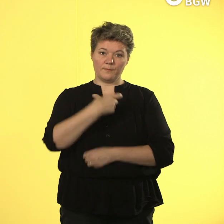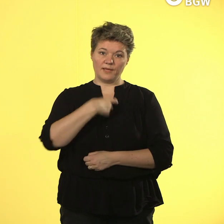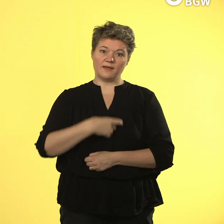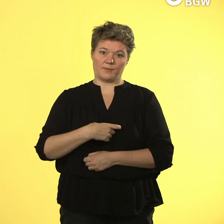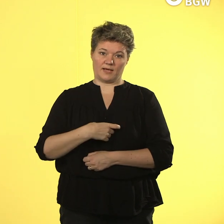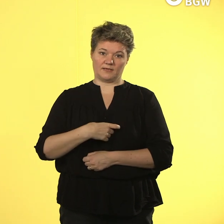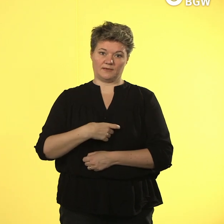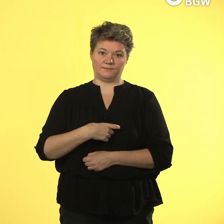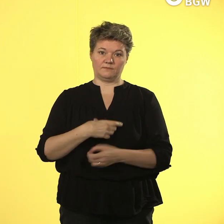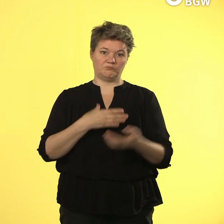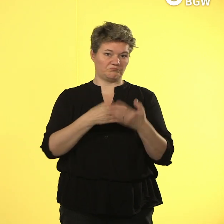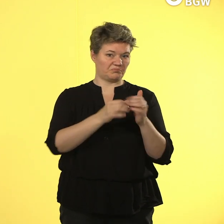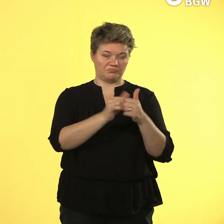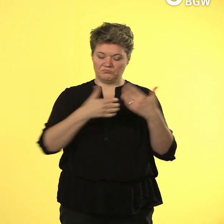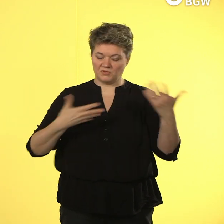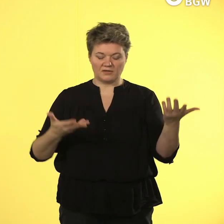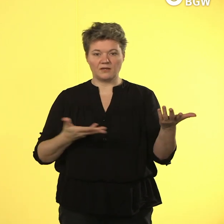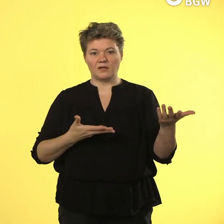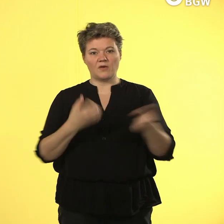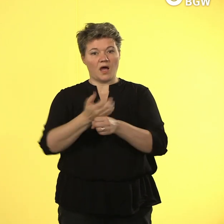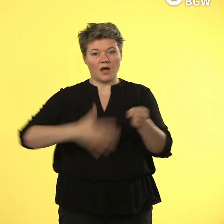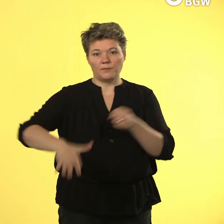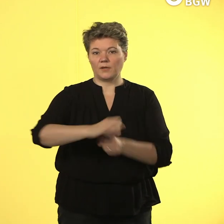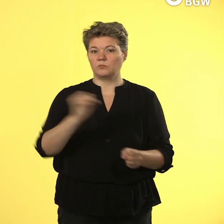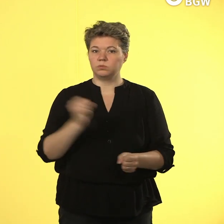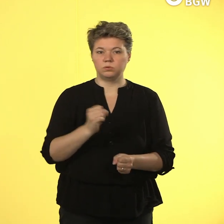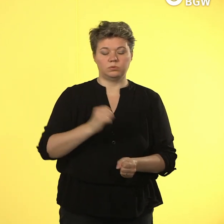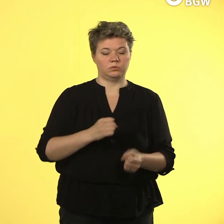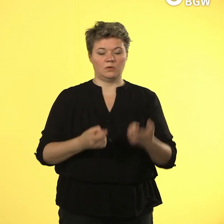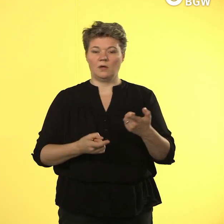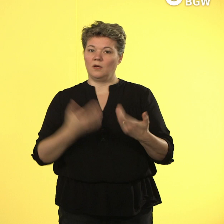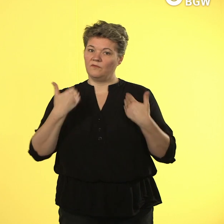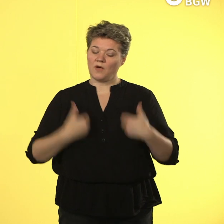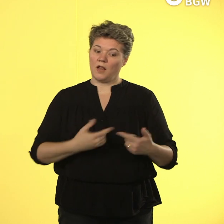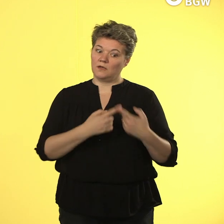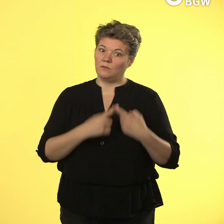mit Menschen mit herausfordernden Verhaltensweisen hat und bin dann in einer Informationsveranstaltung,